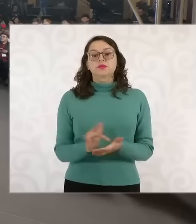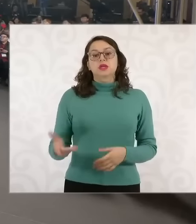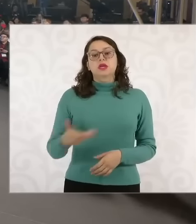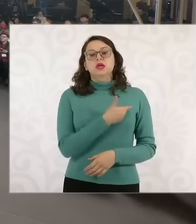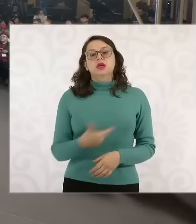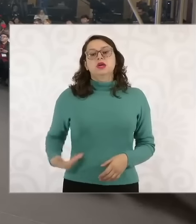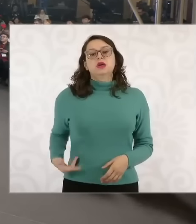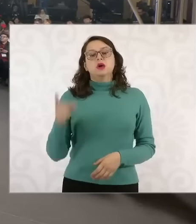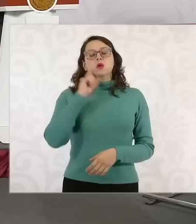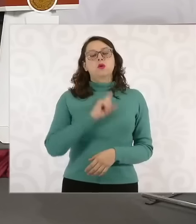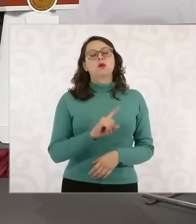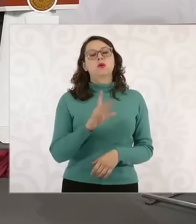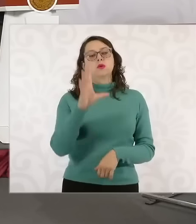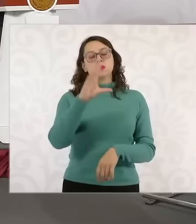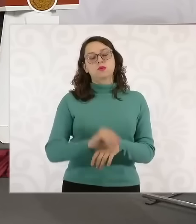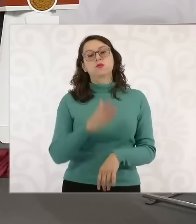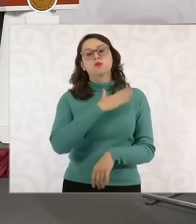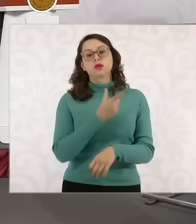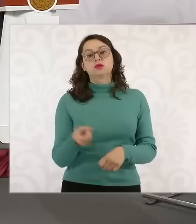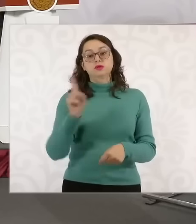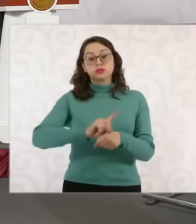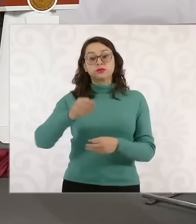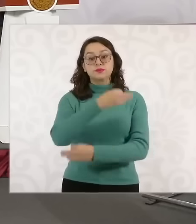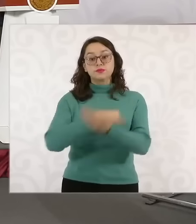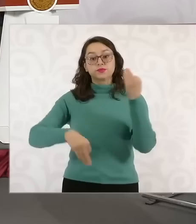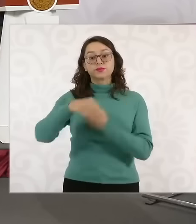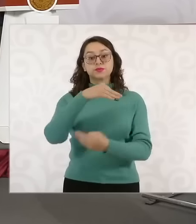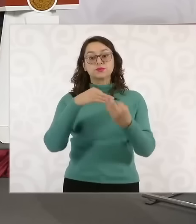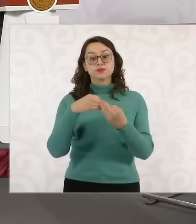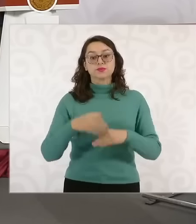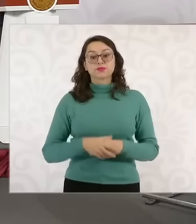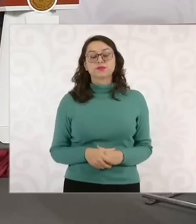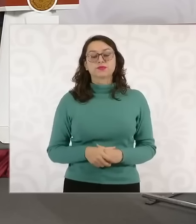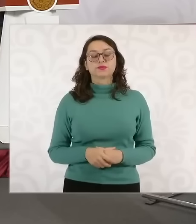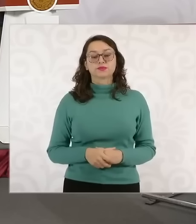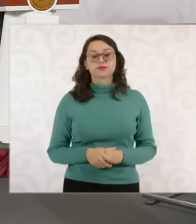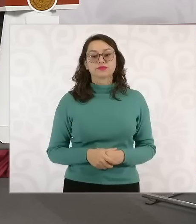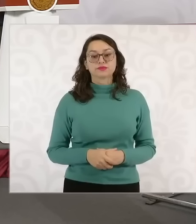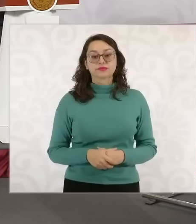muy buenos días a todos. Estamos muy contentos hoy de poderles platicar sobre esta nueva etapa que